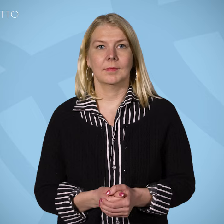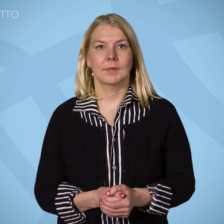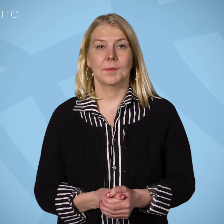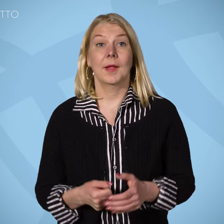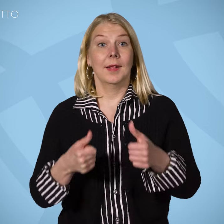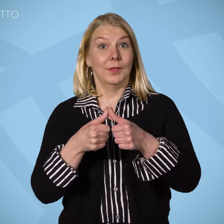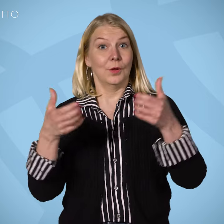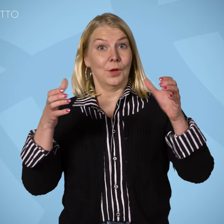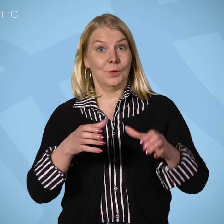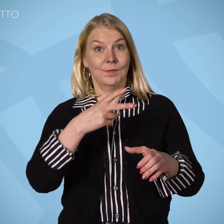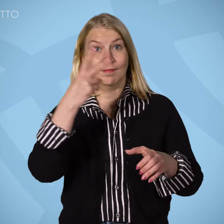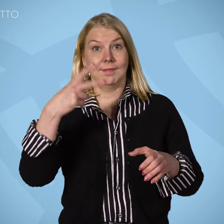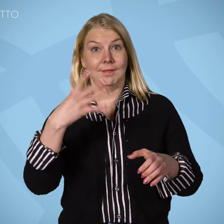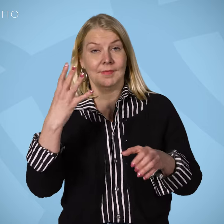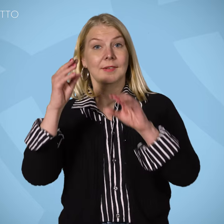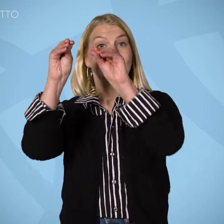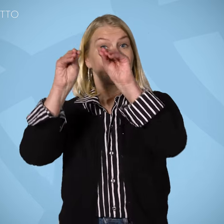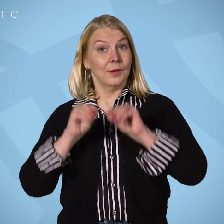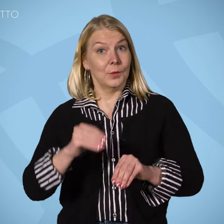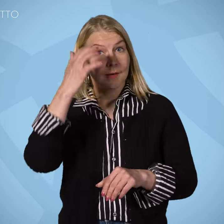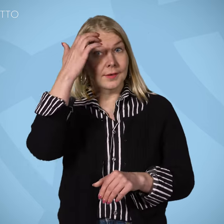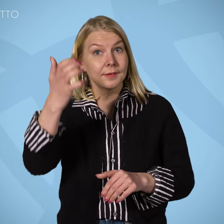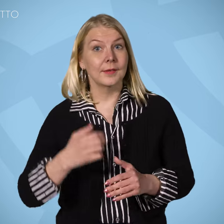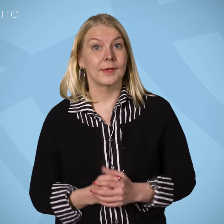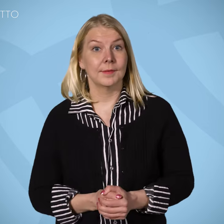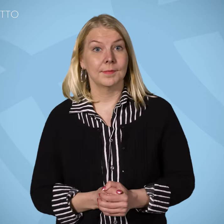Liittokokous 2024 siirtyy Helsinkiin.